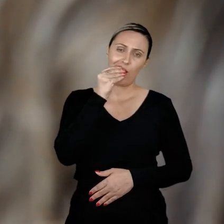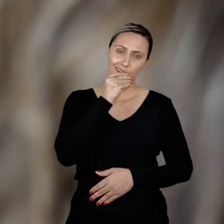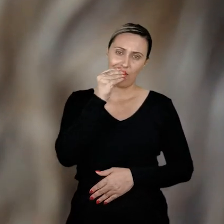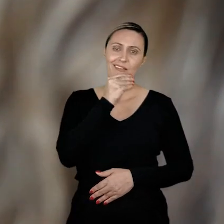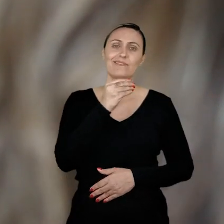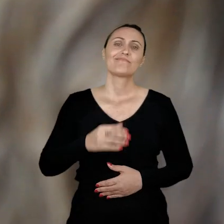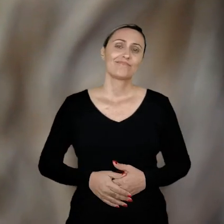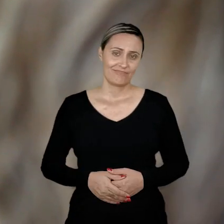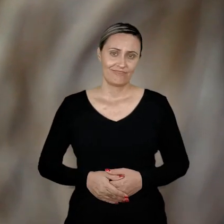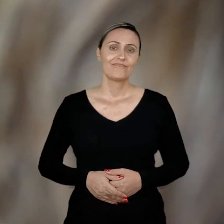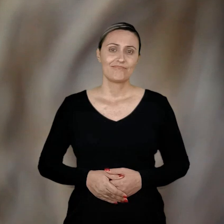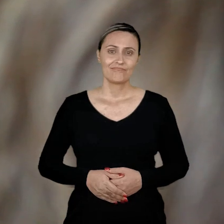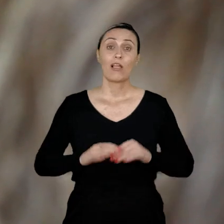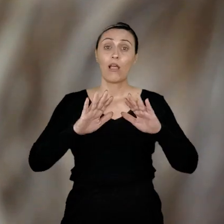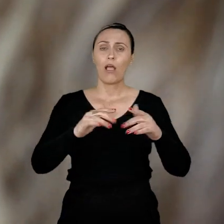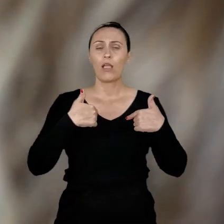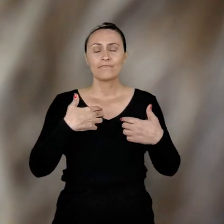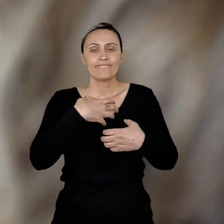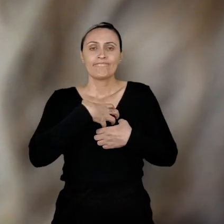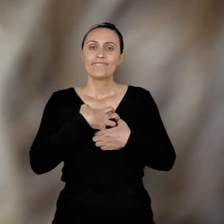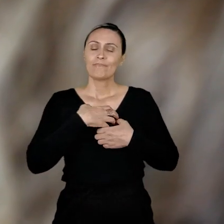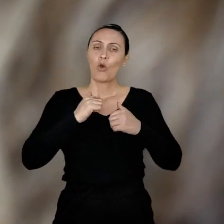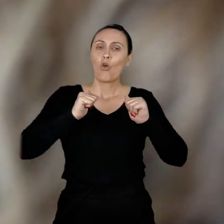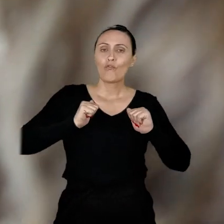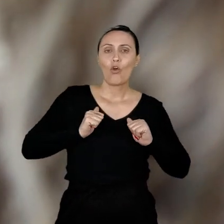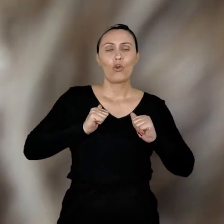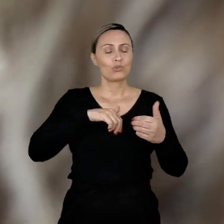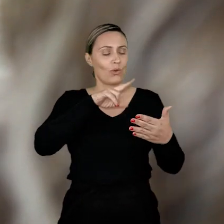de ler um livro, sentar e dedicar alguns momentos ao prazer da leitura